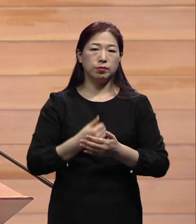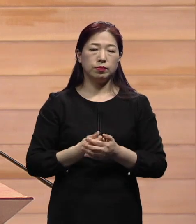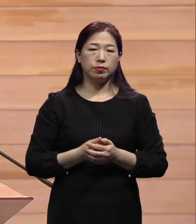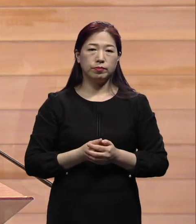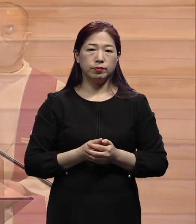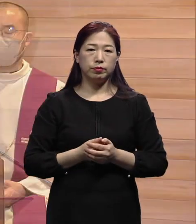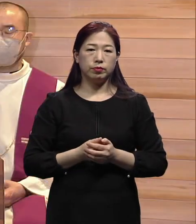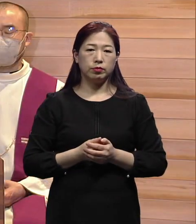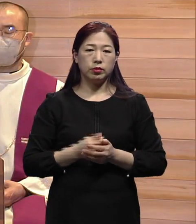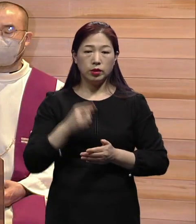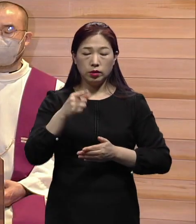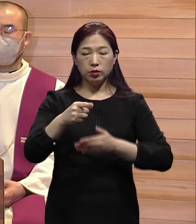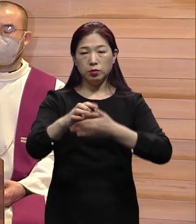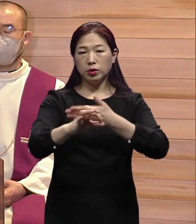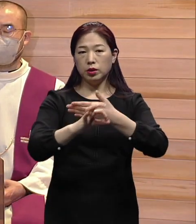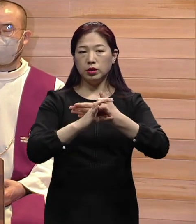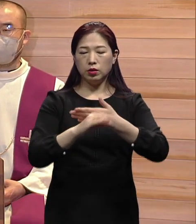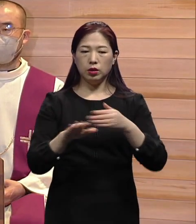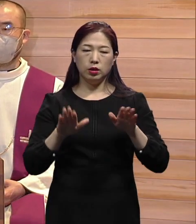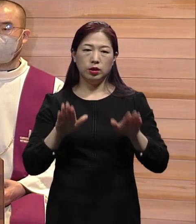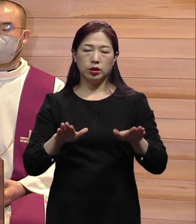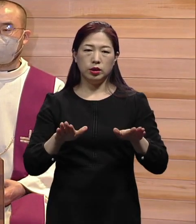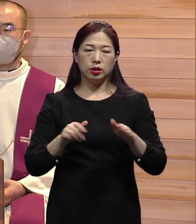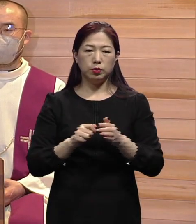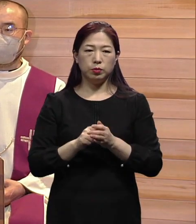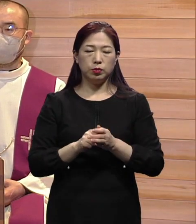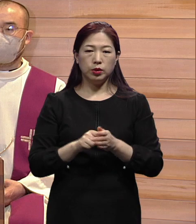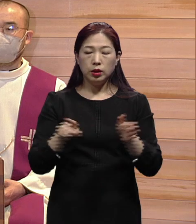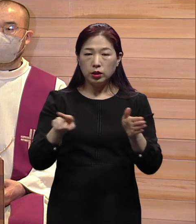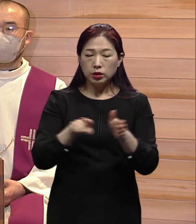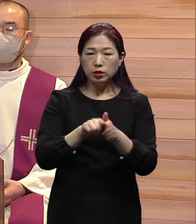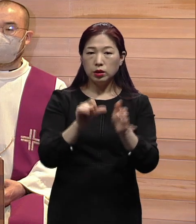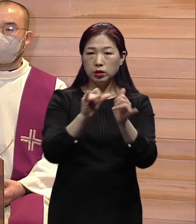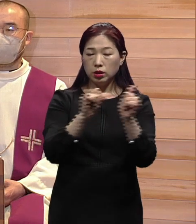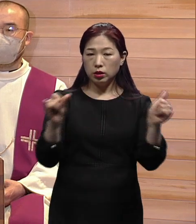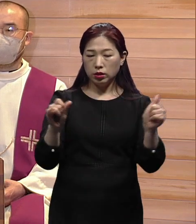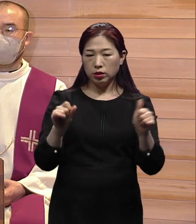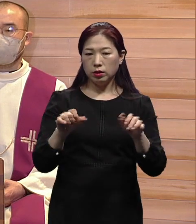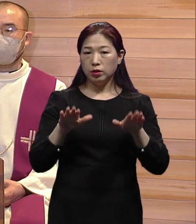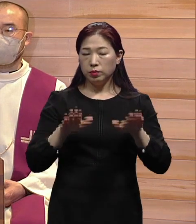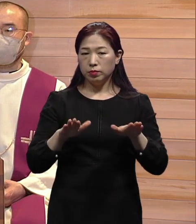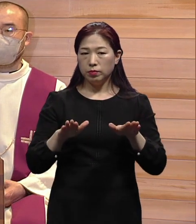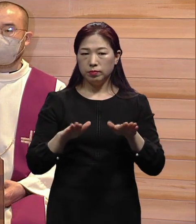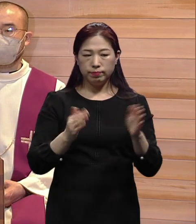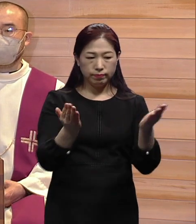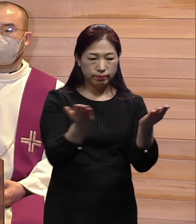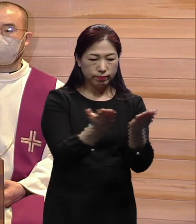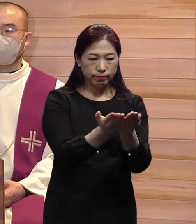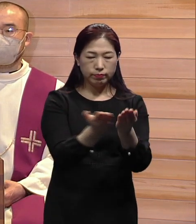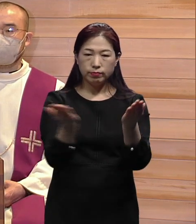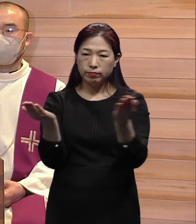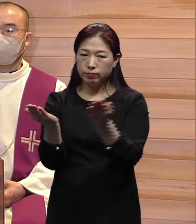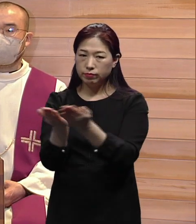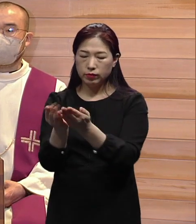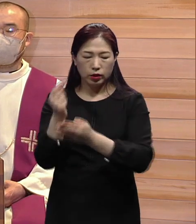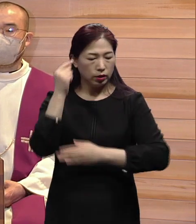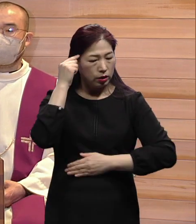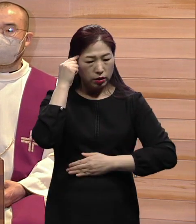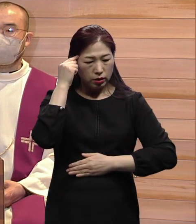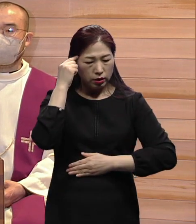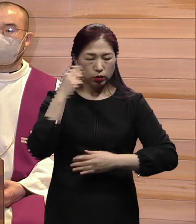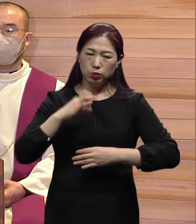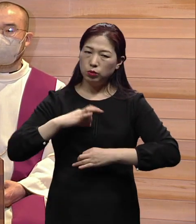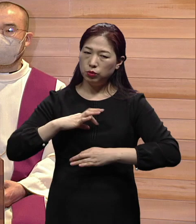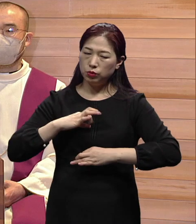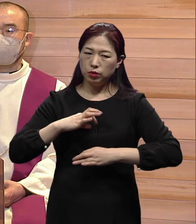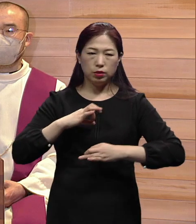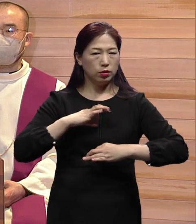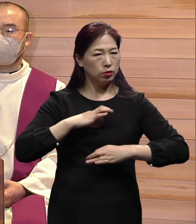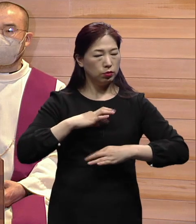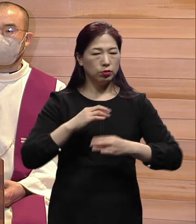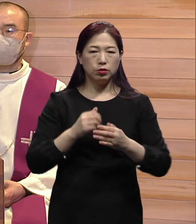그런면에서 지금 우리의 현실을 대입해 이렇게 자문해 볼 수 있지 않을까 생각합니다